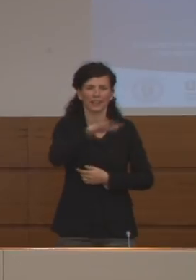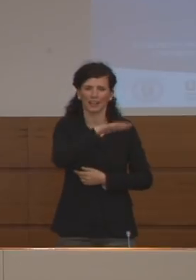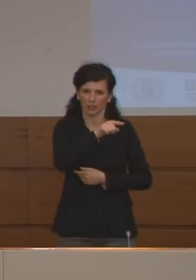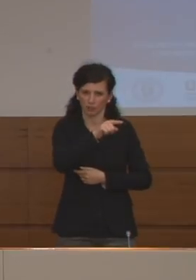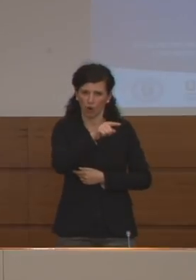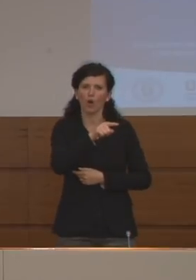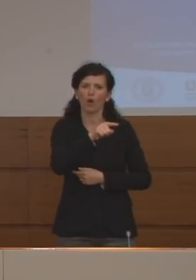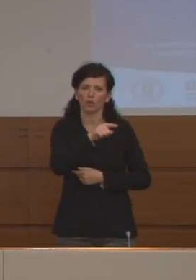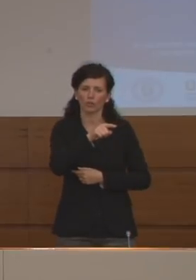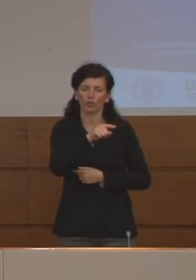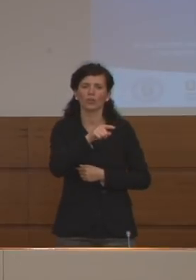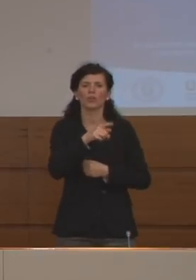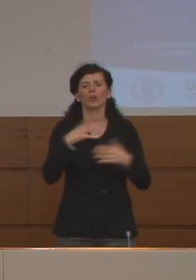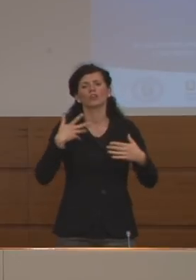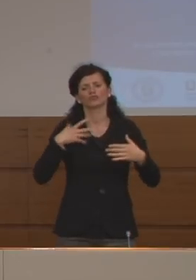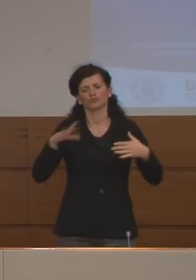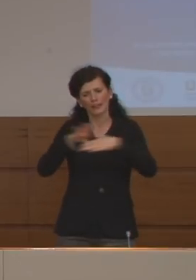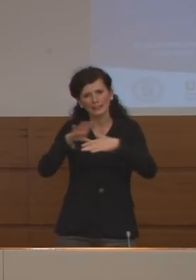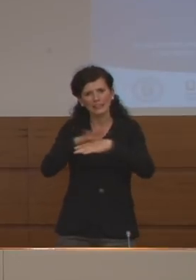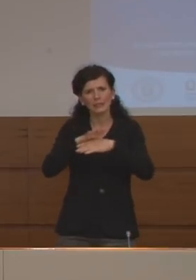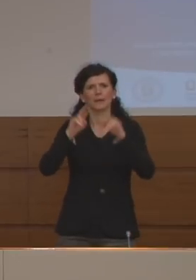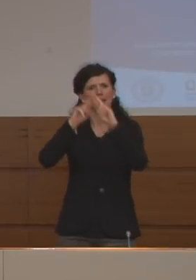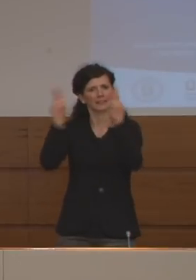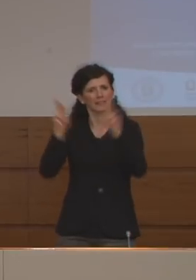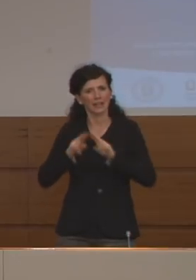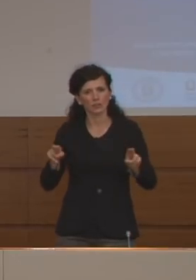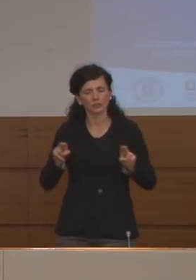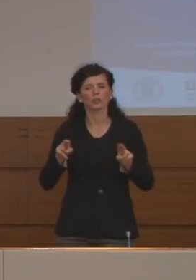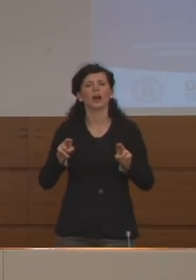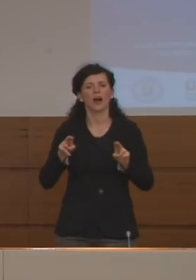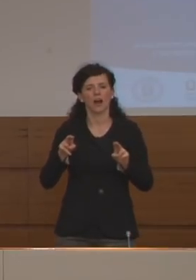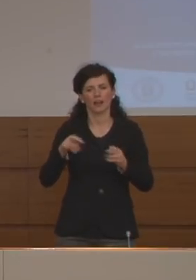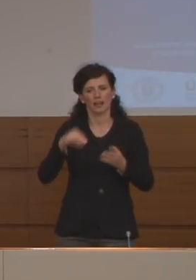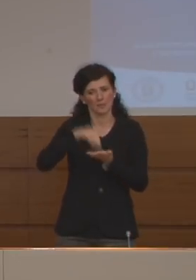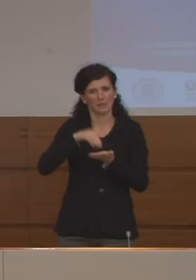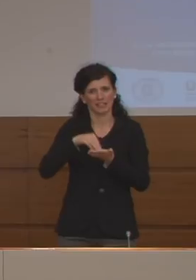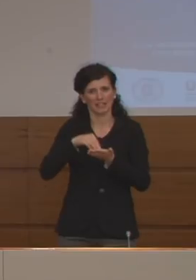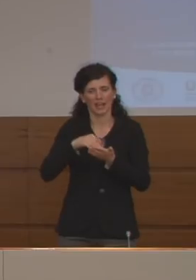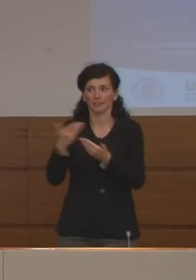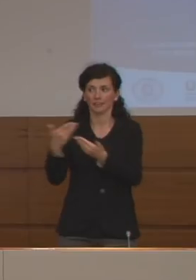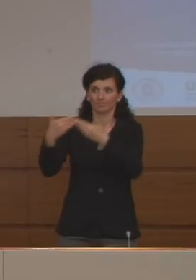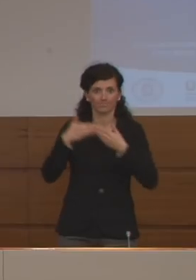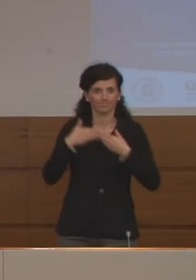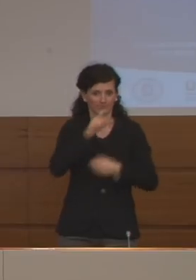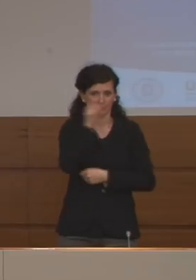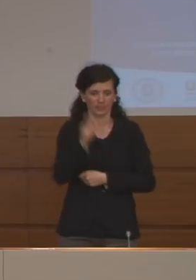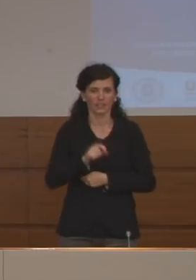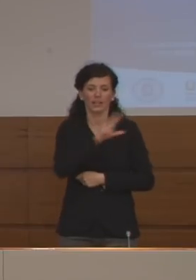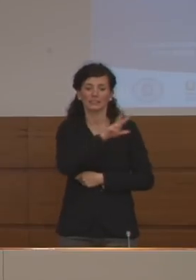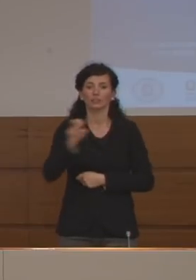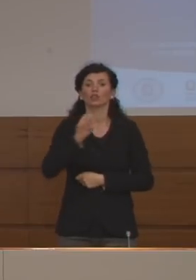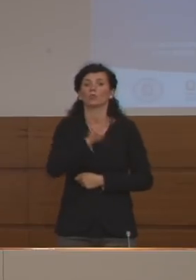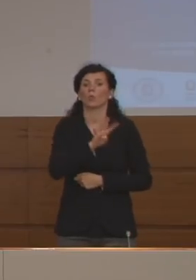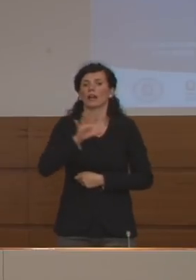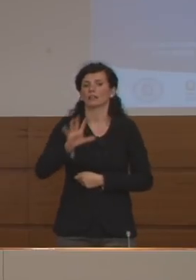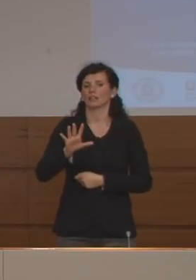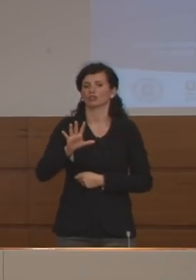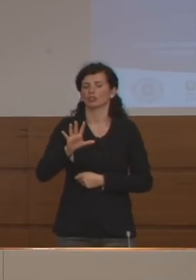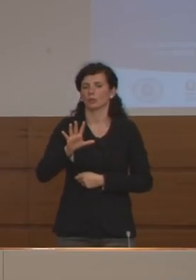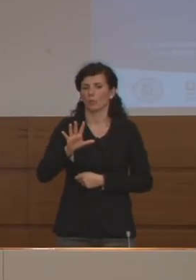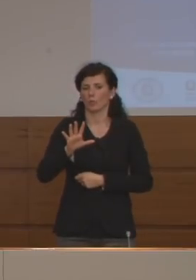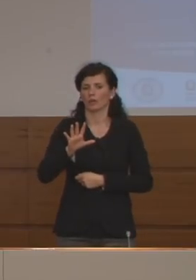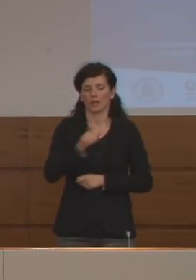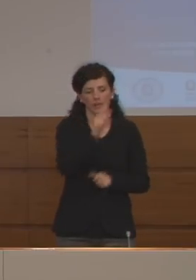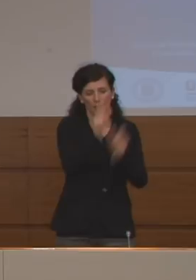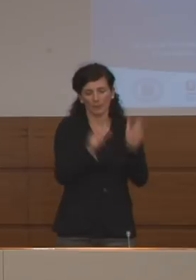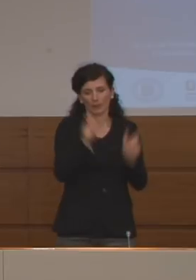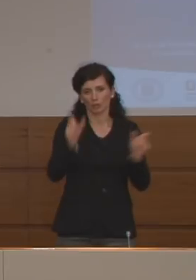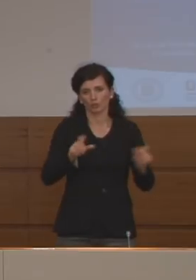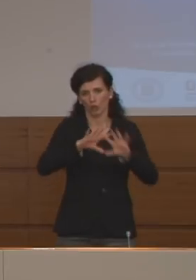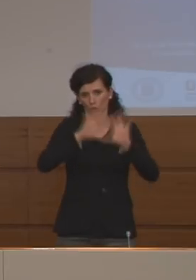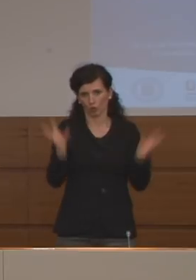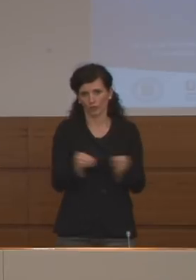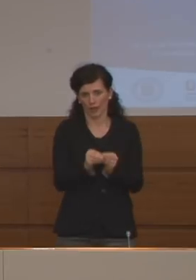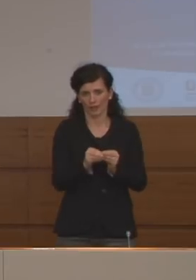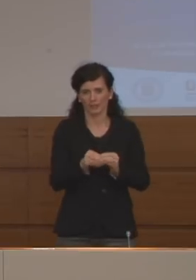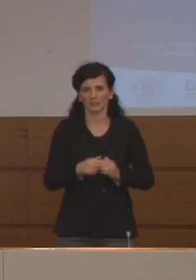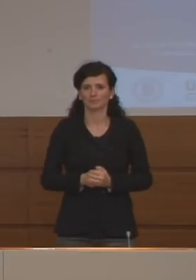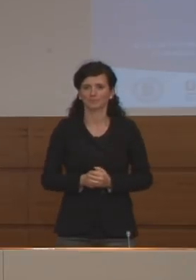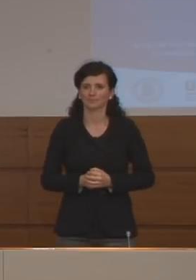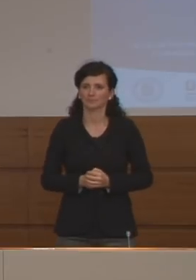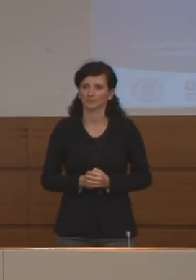anche dei team internazionali presenti nel nostro paese, è di 345 unità.